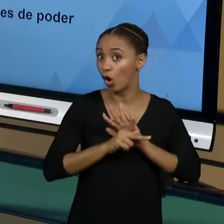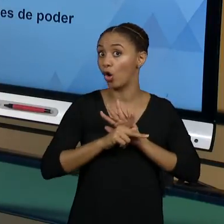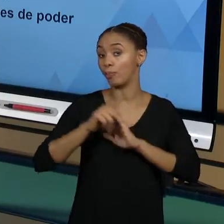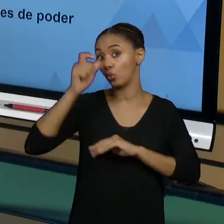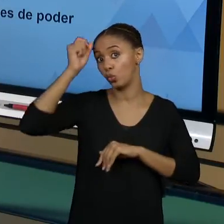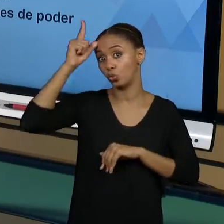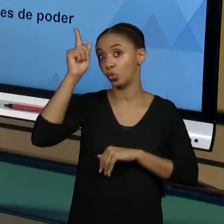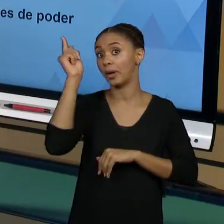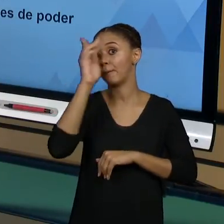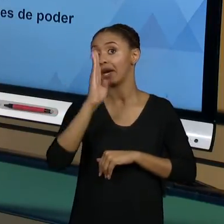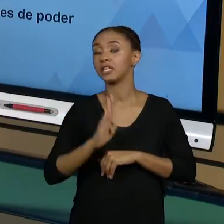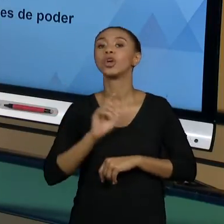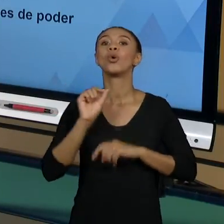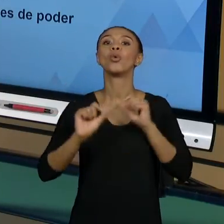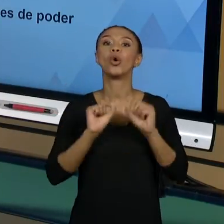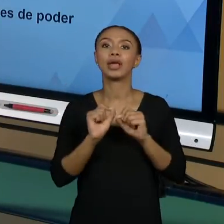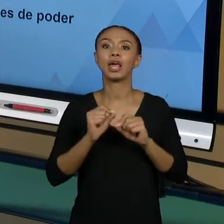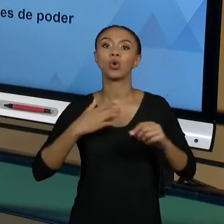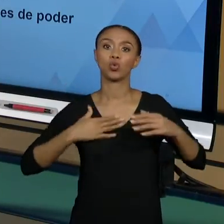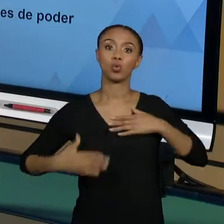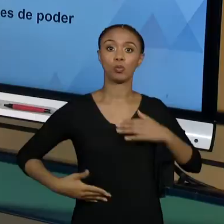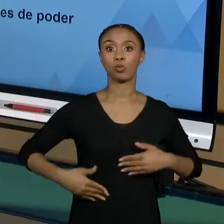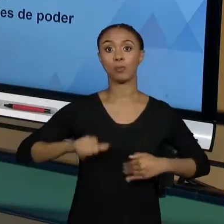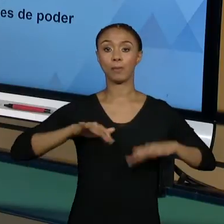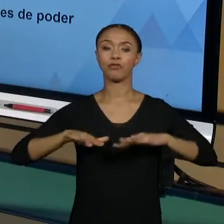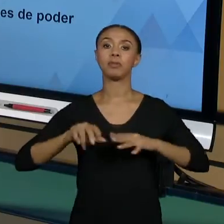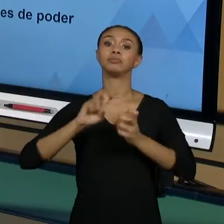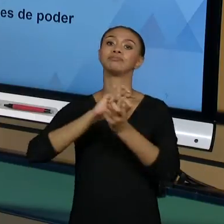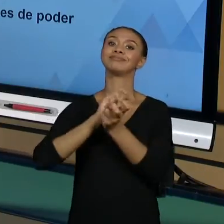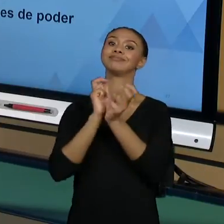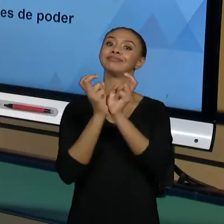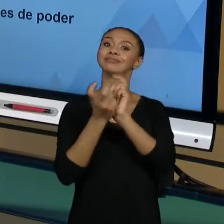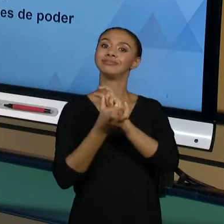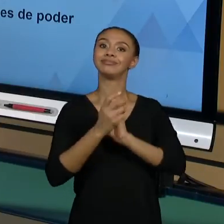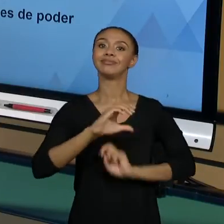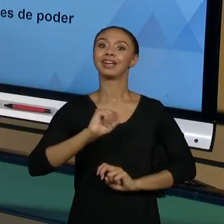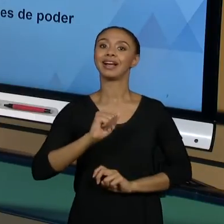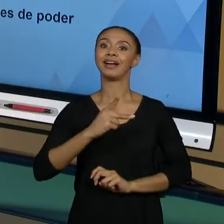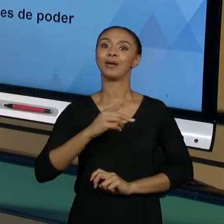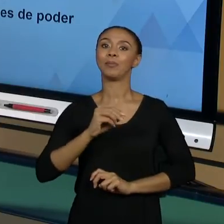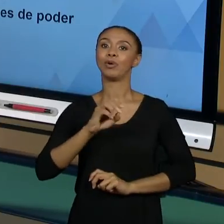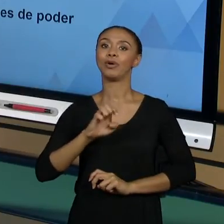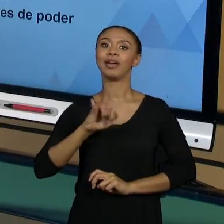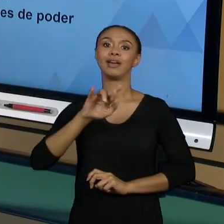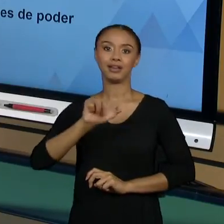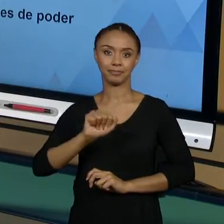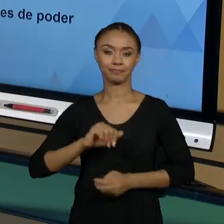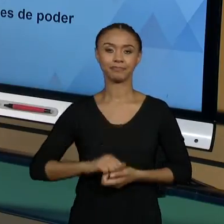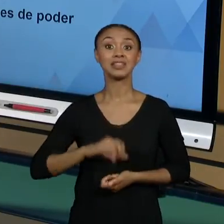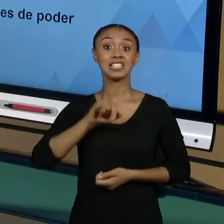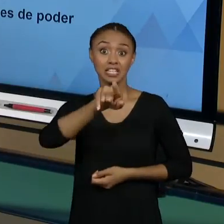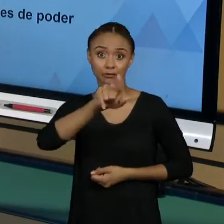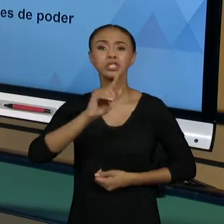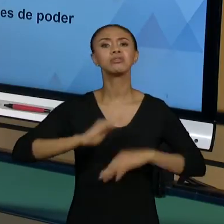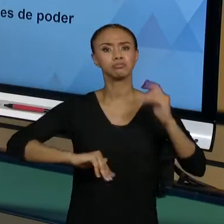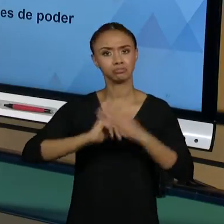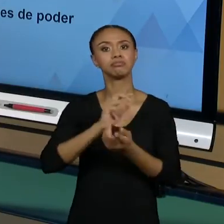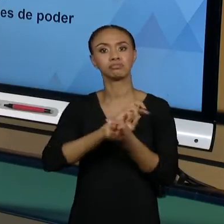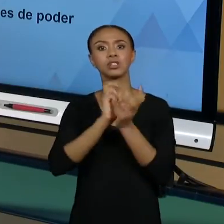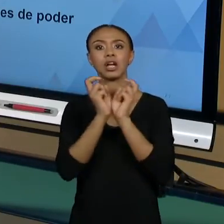QUE É A CAPOEIRA. SE VOCÊ DISSESSE, SE VOCÊ FOSSE UM PRATICANTE DE CAPOEIRA NA PRIMEIRA METADE DO